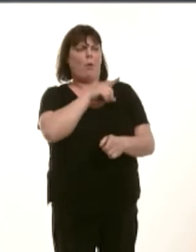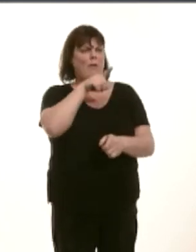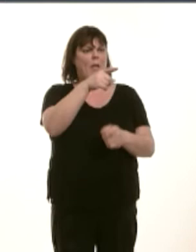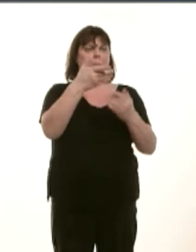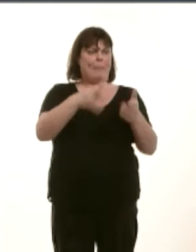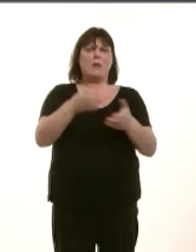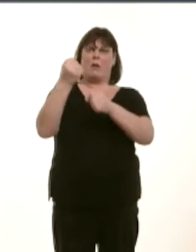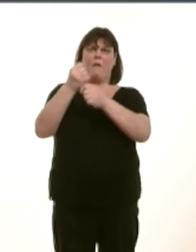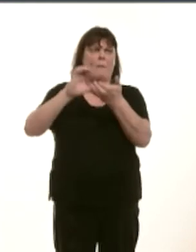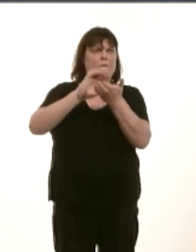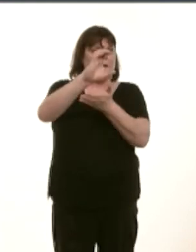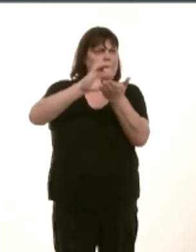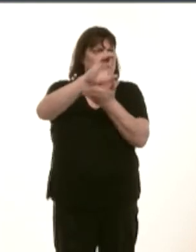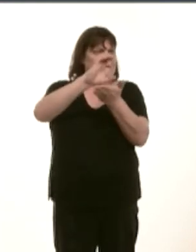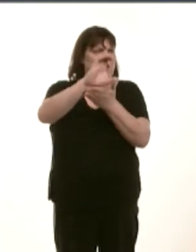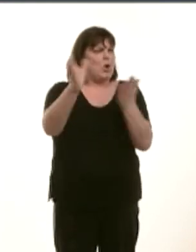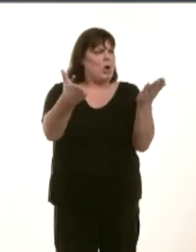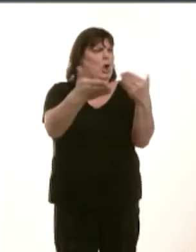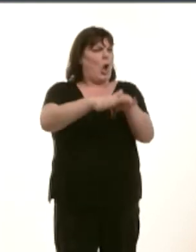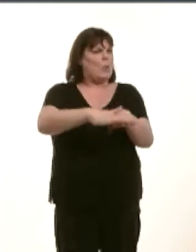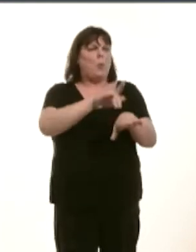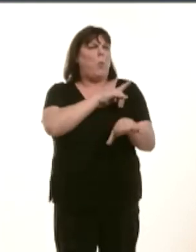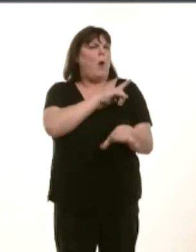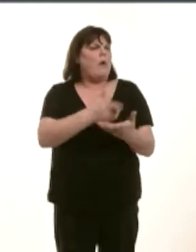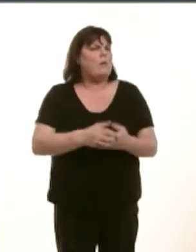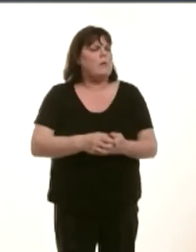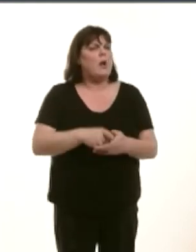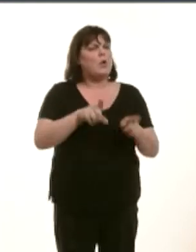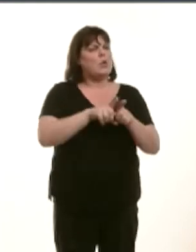yn tafluíi phwysau y tu Ùl i unrhyw ymdrechion yn y dyfodol i, o bosib, agor lladd-dy llai